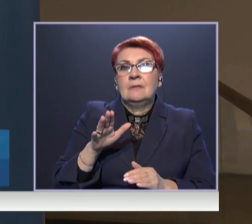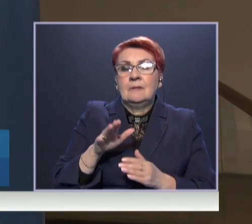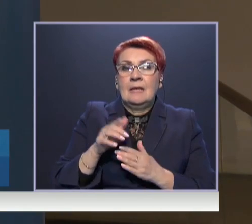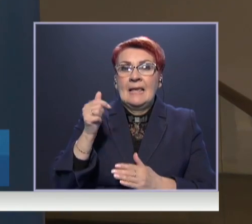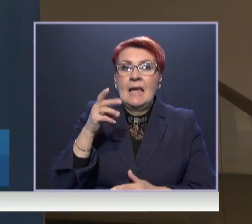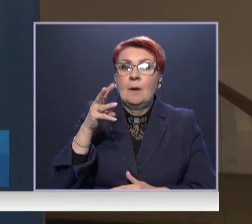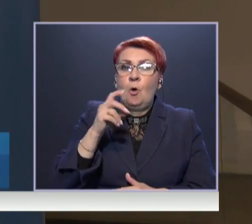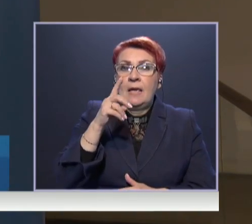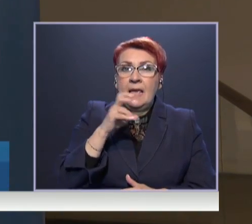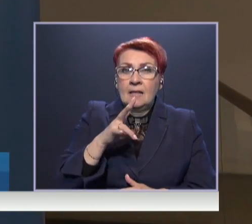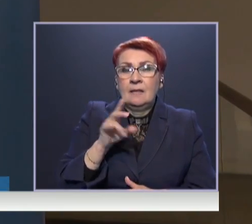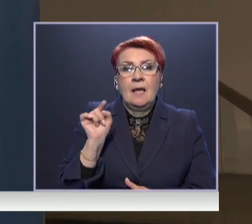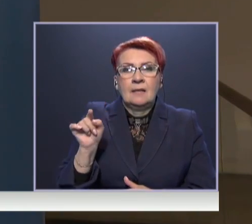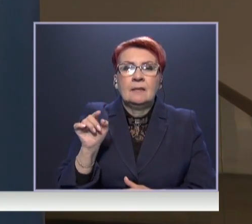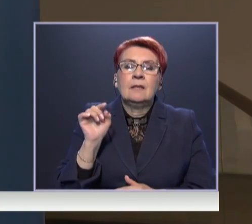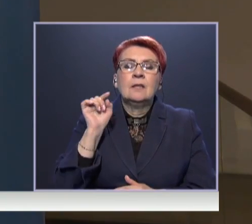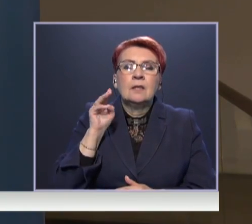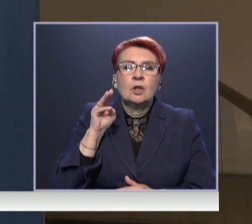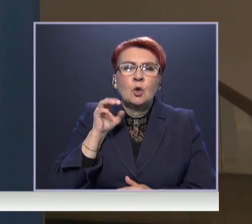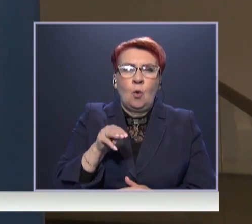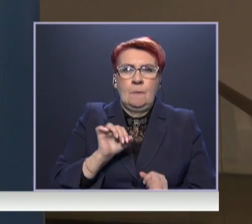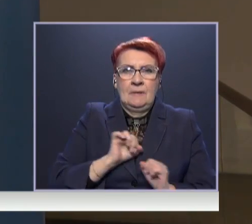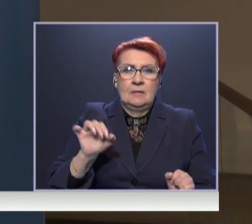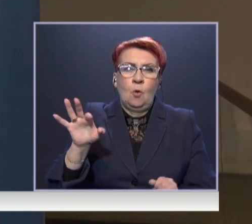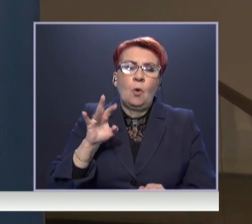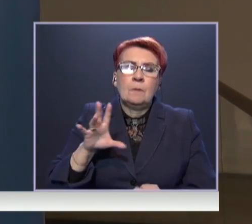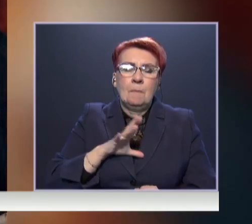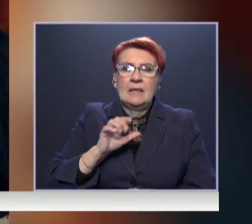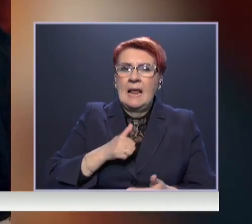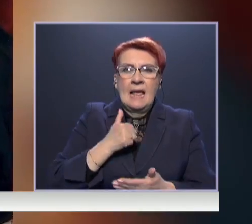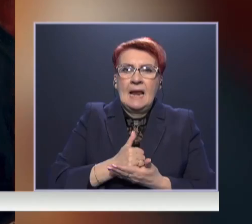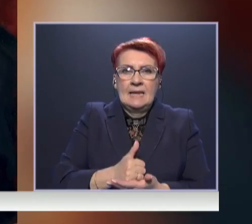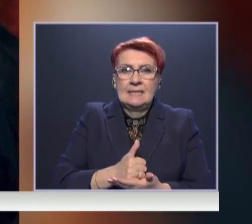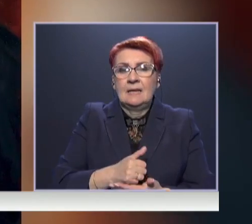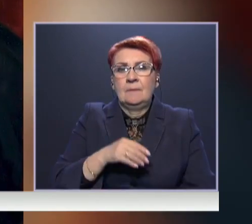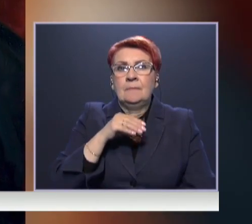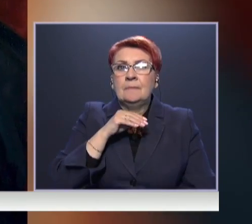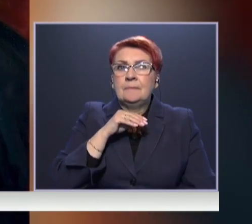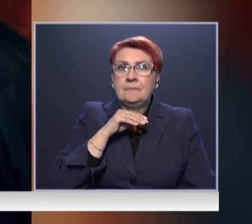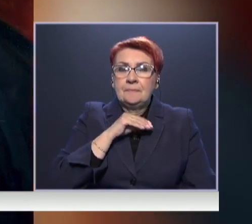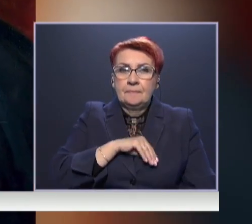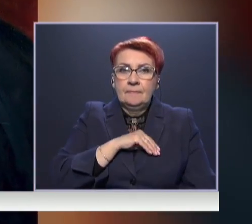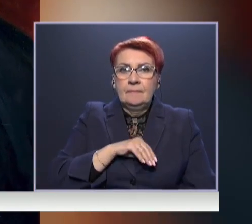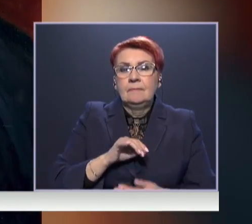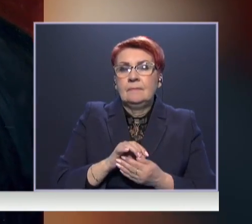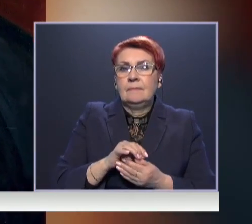патриотом который действительно был и духовным лидером России и также был и лидером государственным Мне кажется